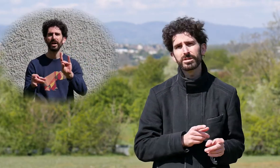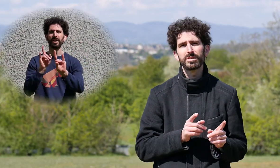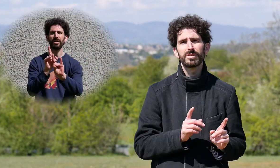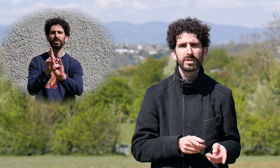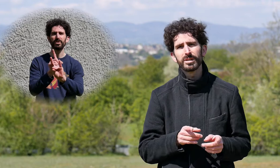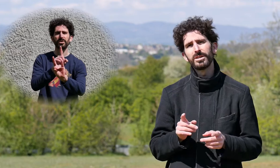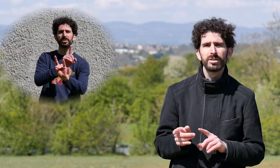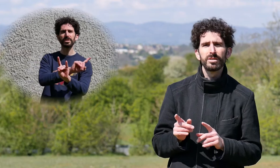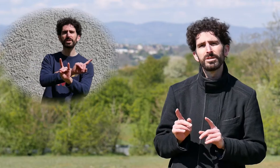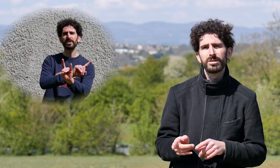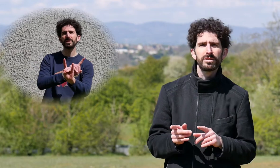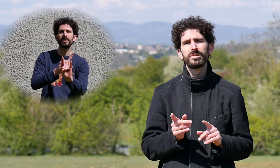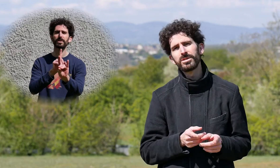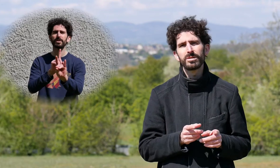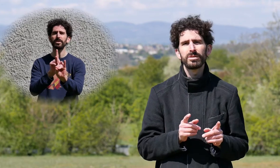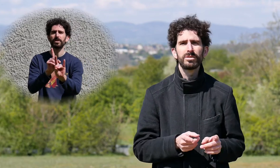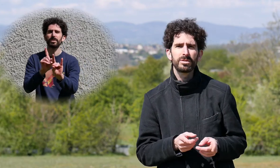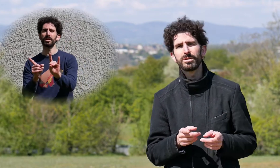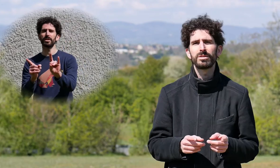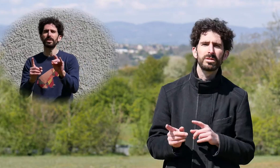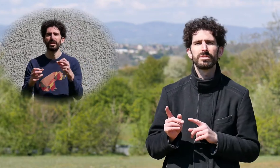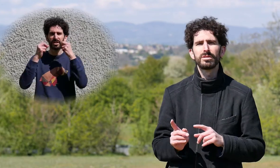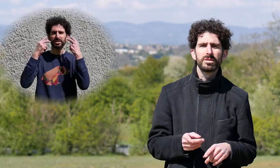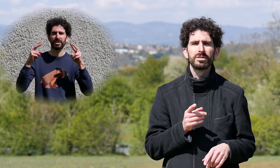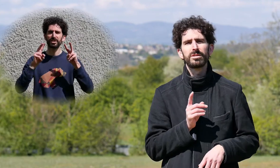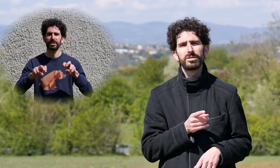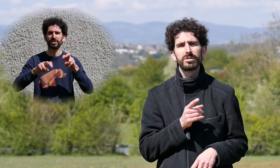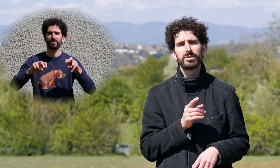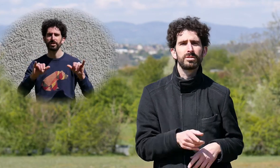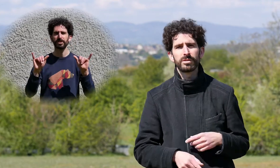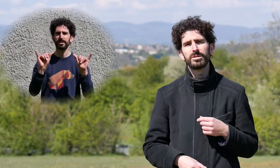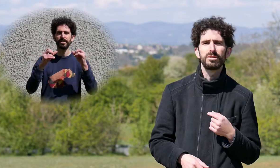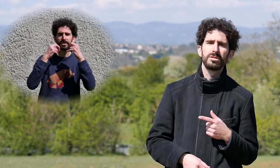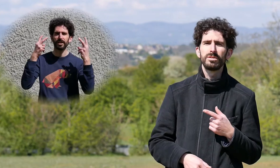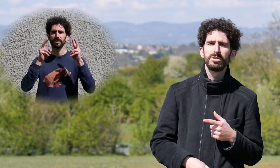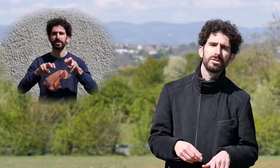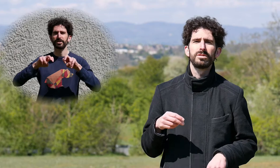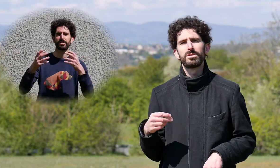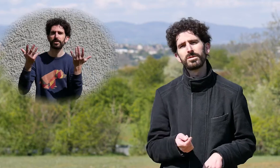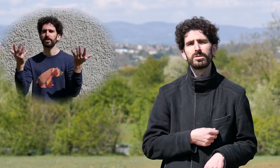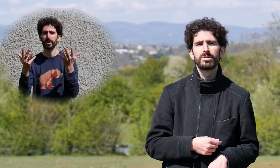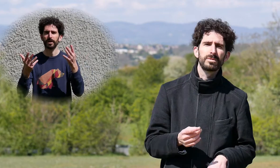* La queue de ci, la queue de là. * * Chat cherche qui, chat cherche quoi. *